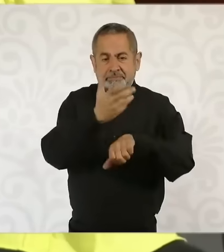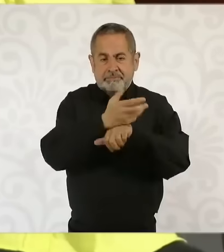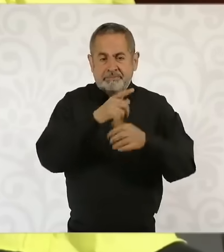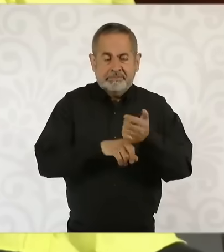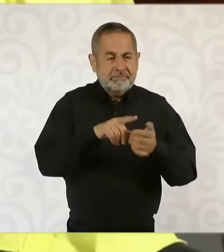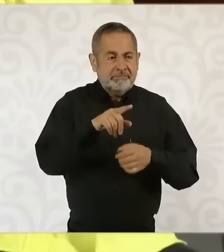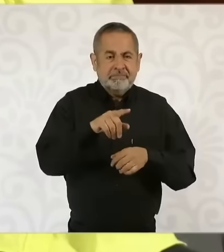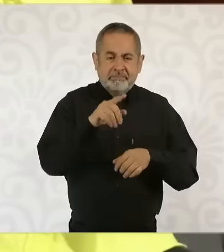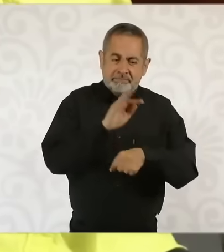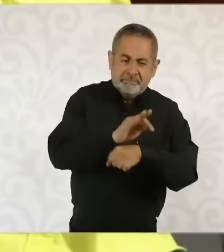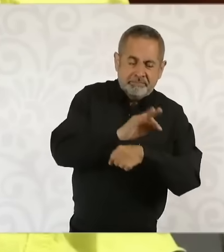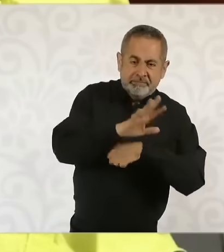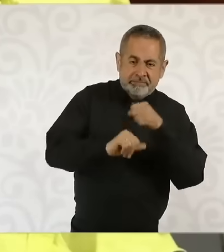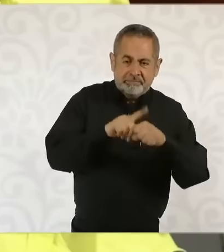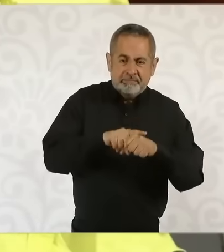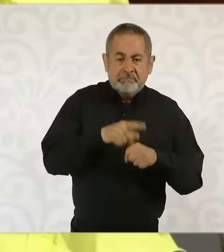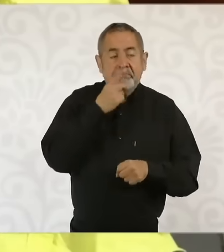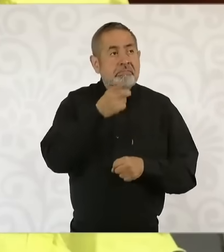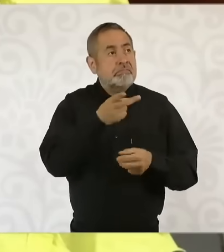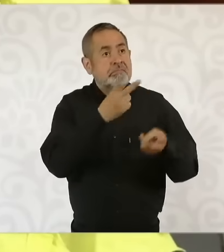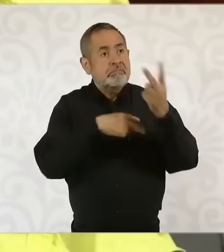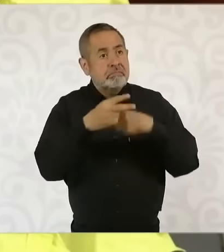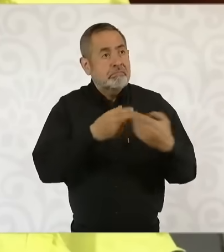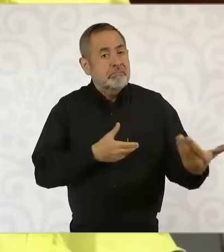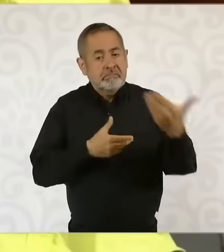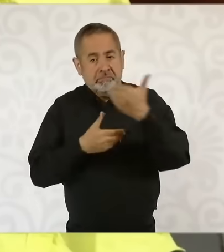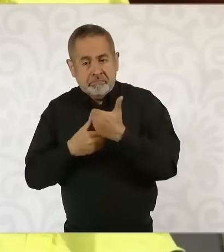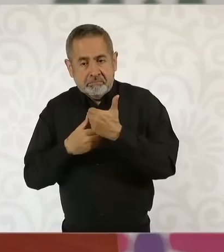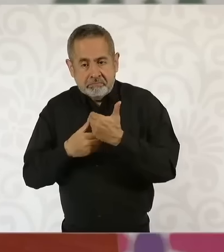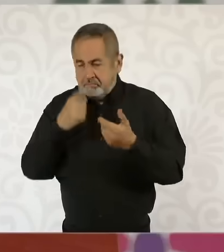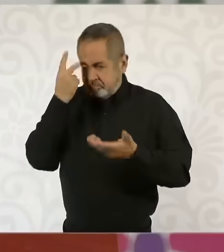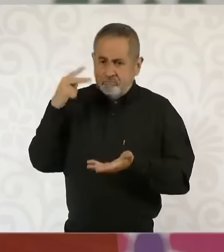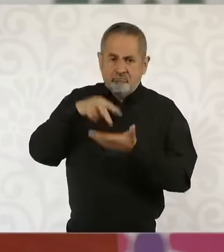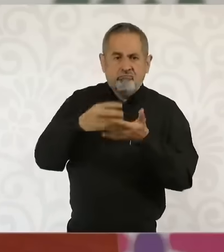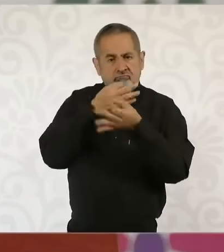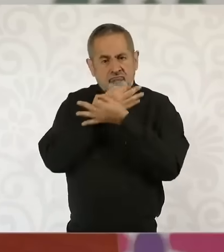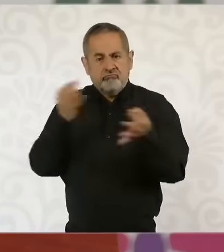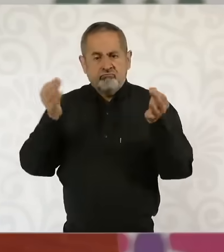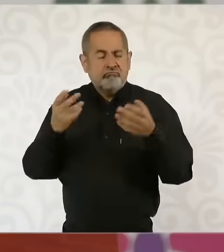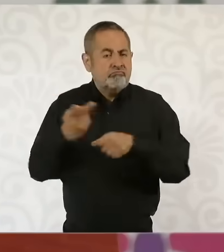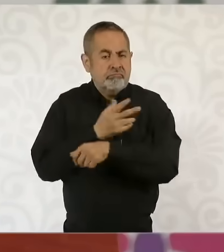Eldin, eh pues anunció que venía al país para un anuncio importante, ¿no? Respecto sí lo van a dar.